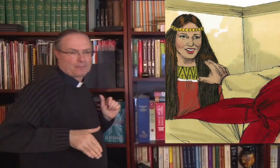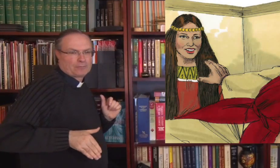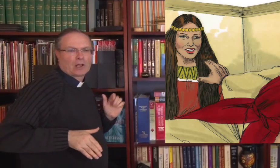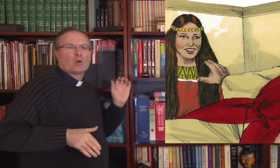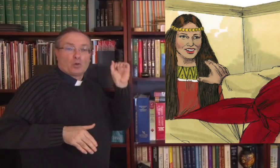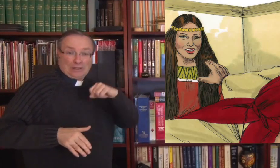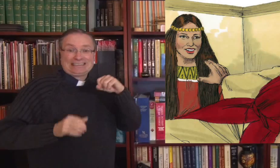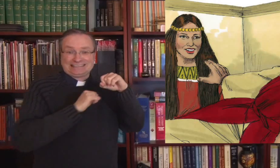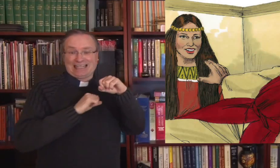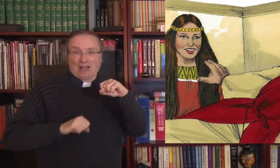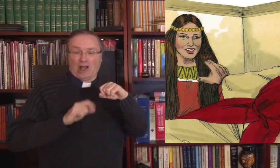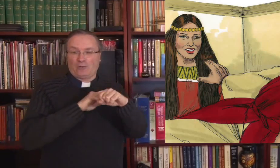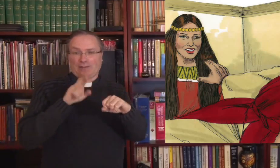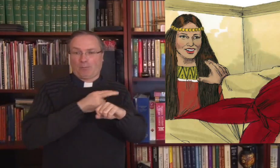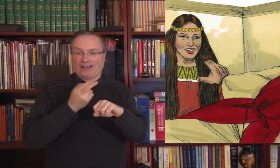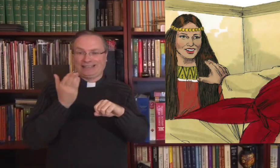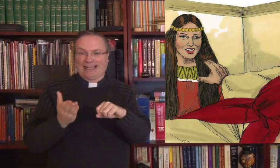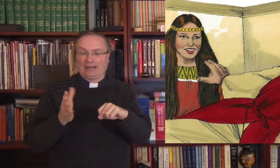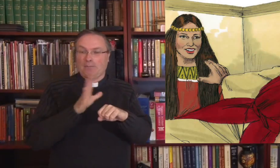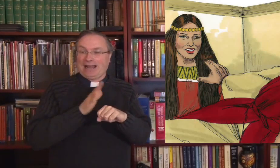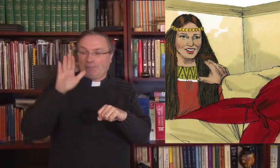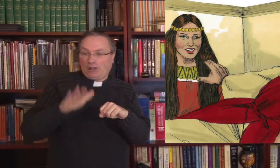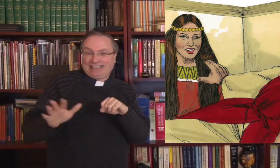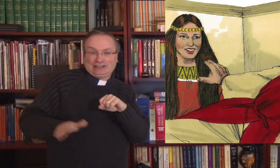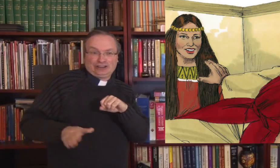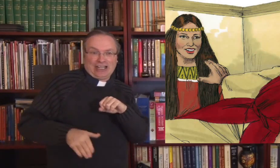«Oui, Seigneur, lui répondit-elle, mais les petits chiens,